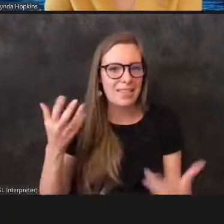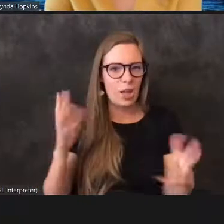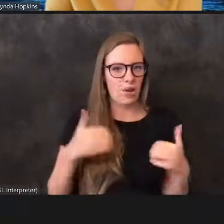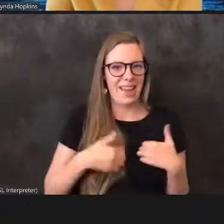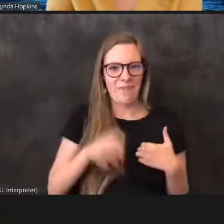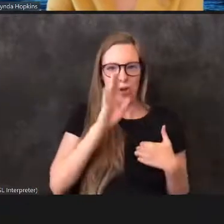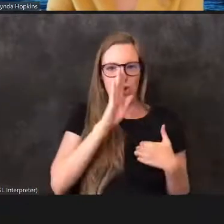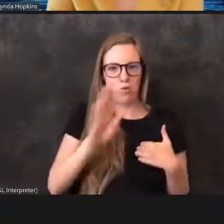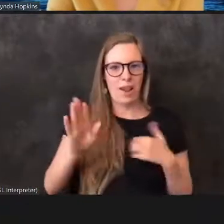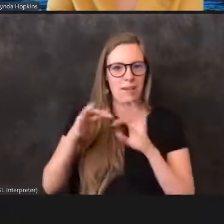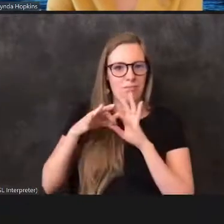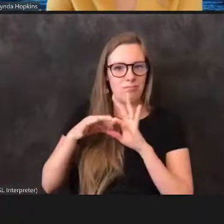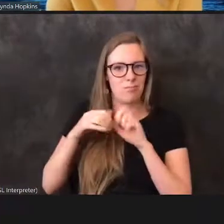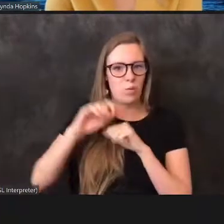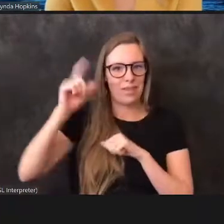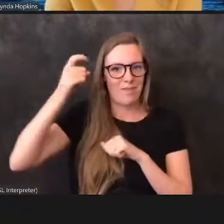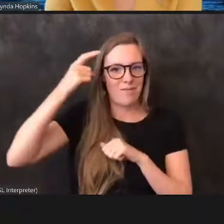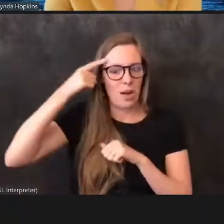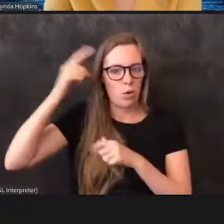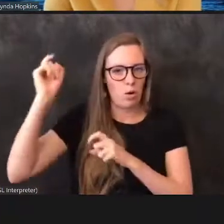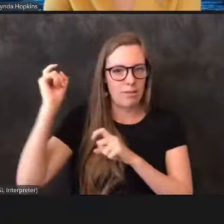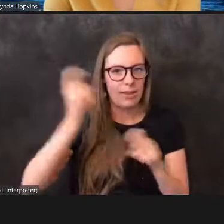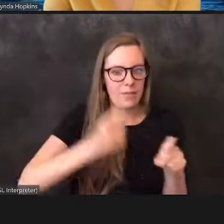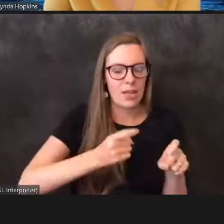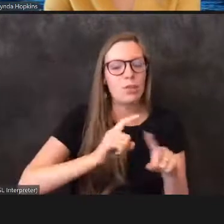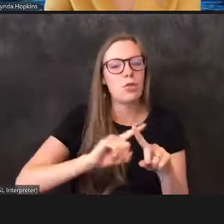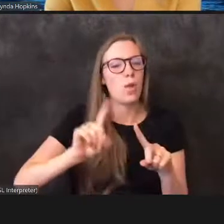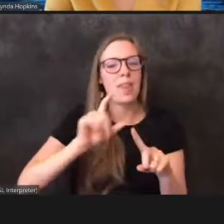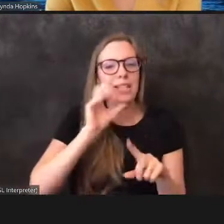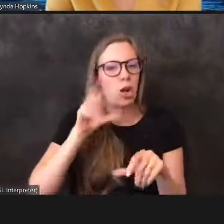una relación directa con el gobierno federal que ellos estarían recibiendo,